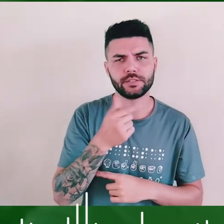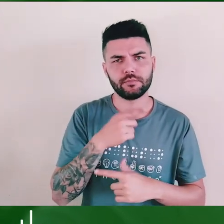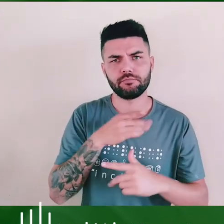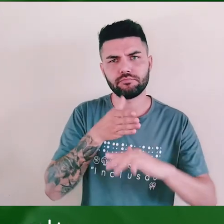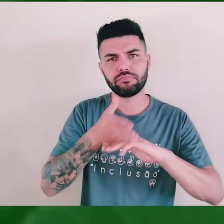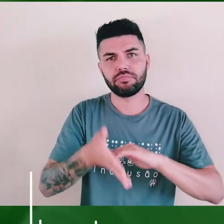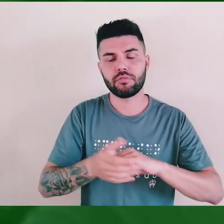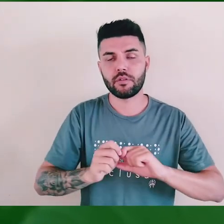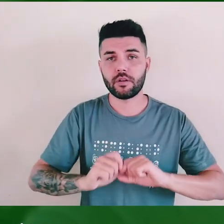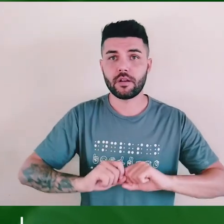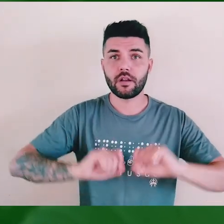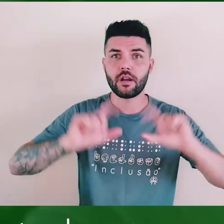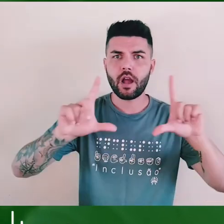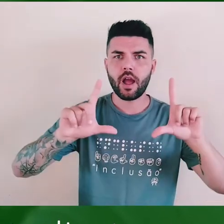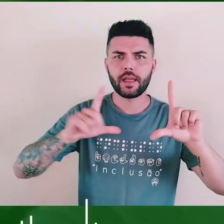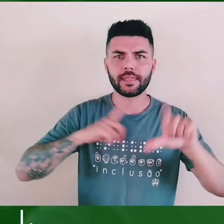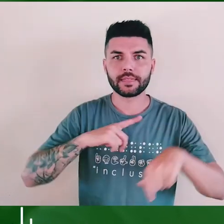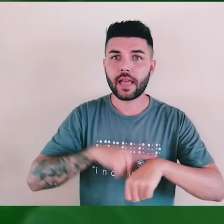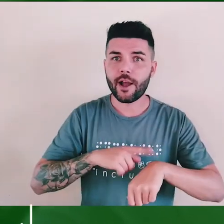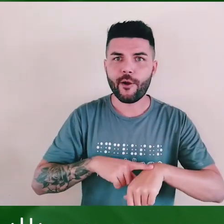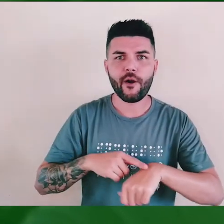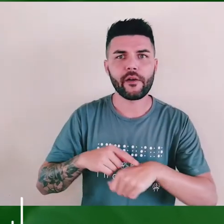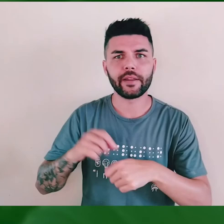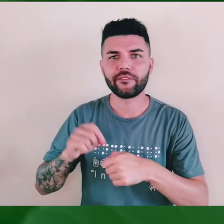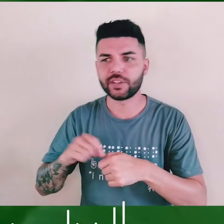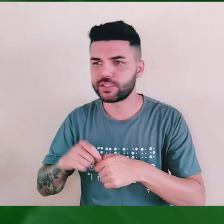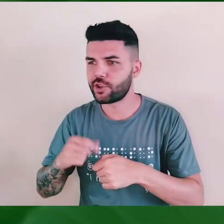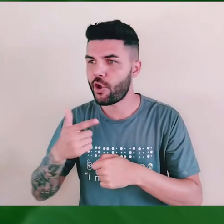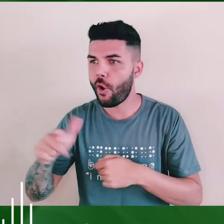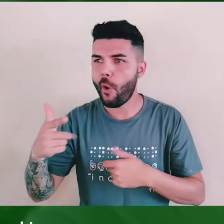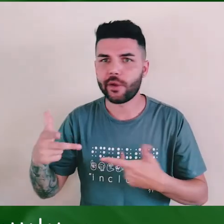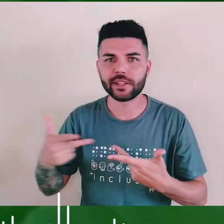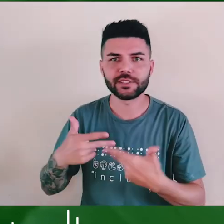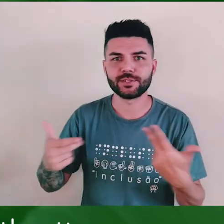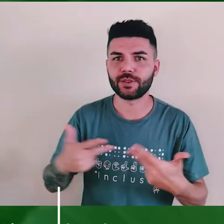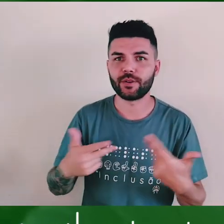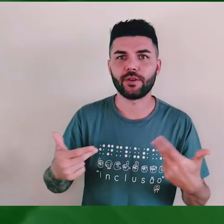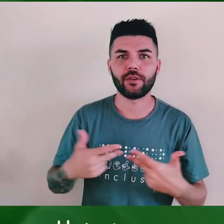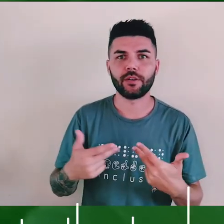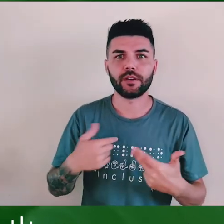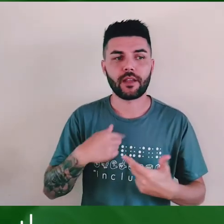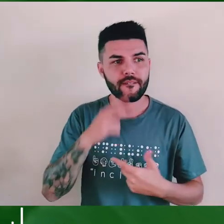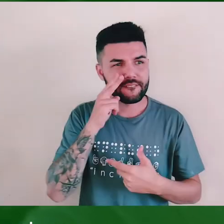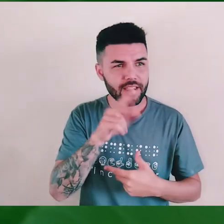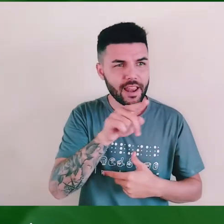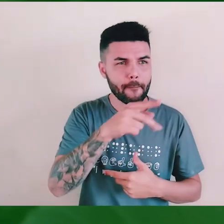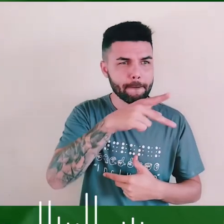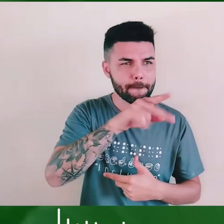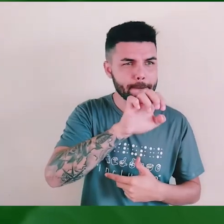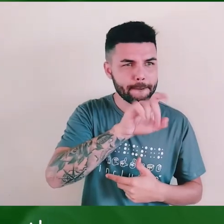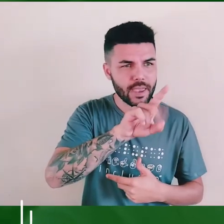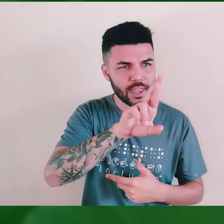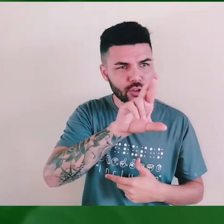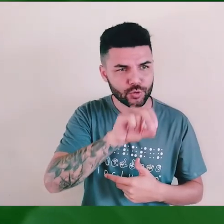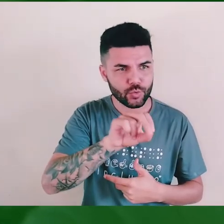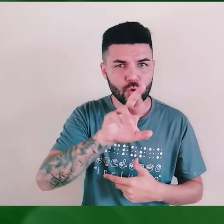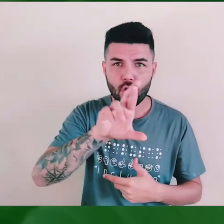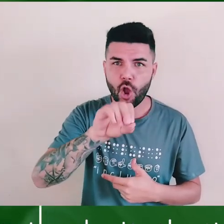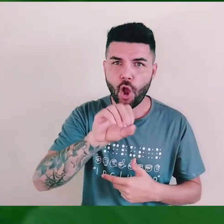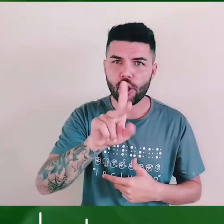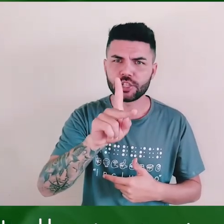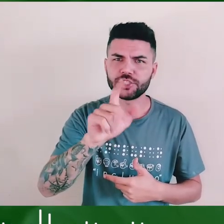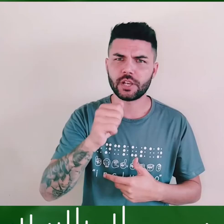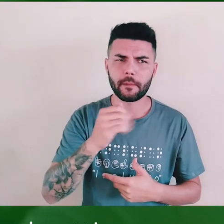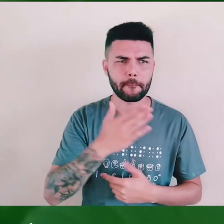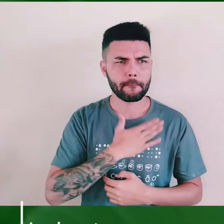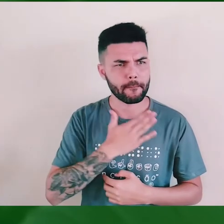fazendo outras coisas, a Chapecoense tava treinando, e aí isso é assim a Copa do Mundo